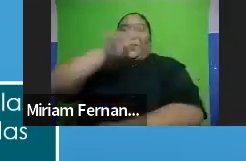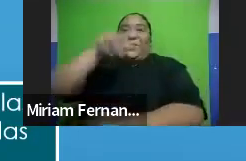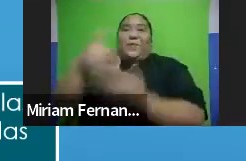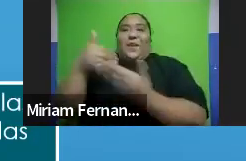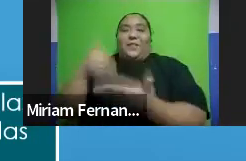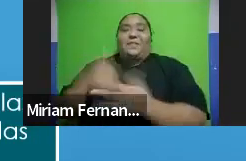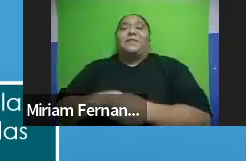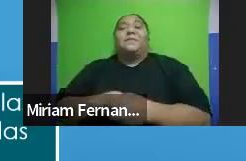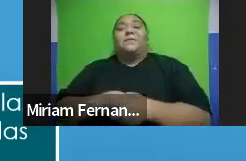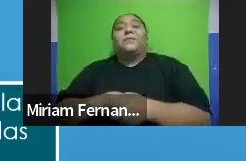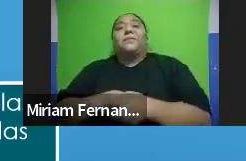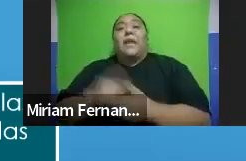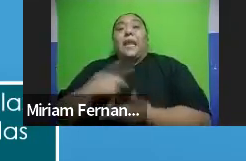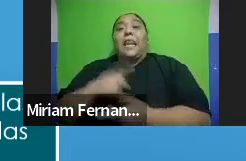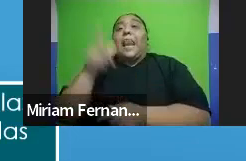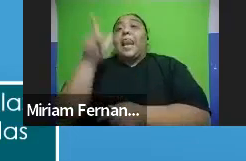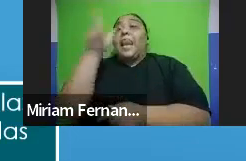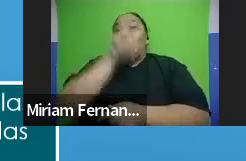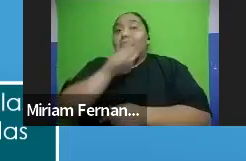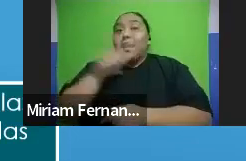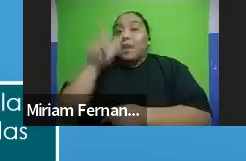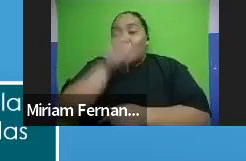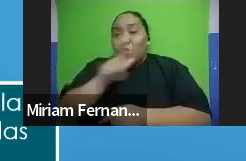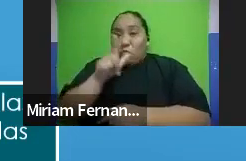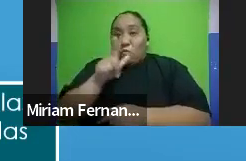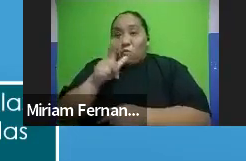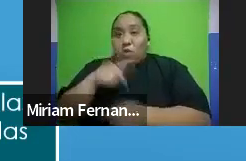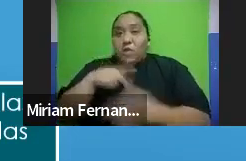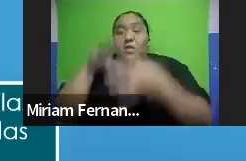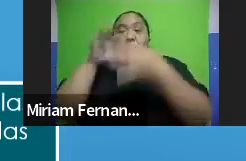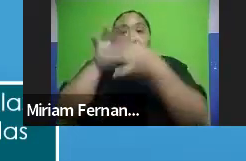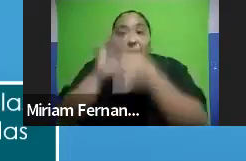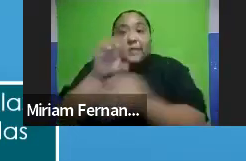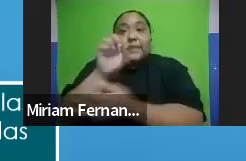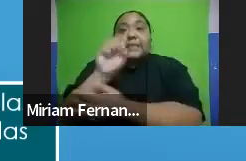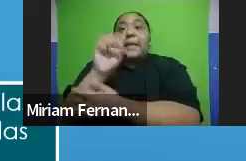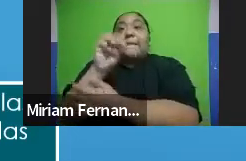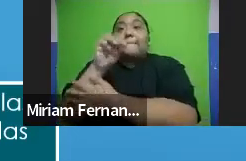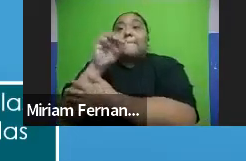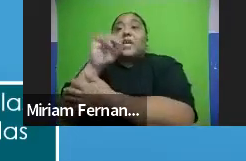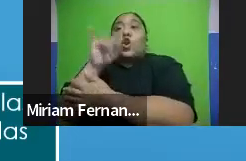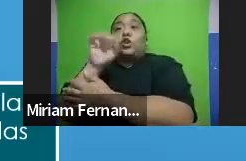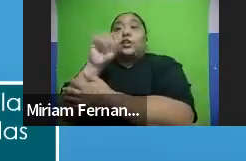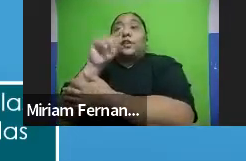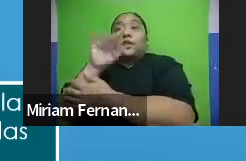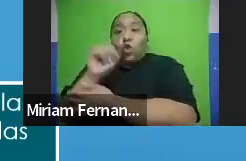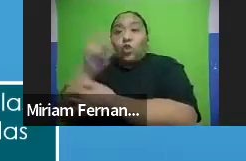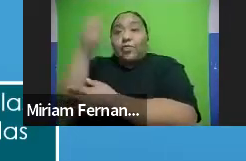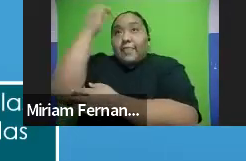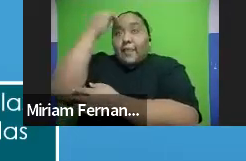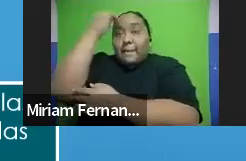no la hemos publicado es que es que la lengua es bonito es un instrumento. Semiótico de la mente mente extendida, destacado, la lengua de Zen.